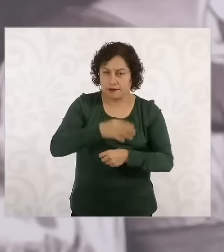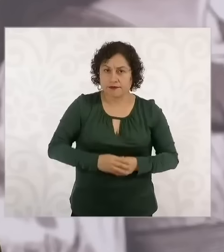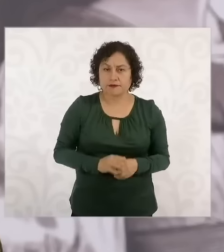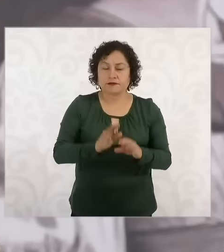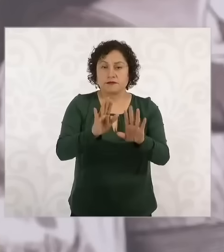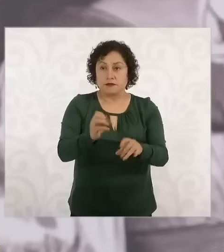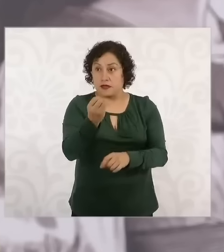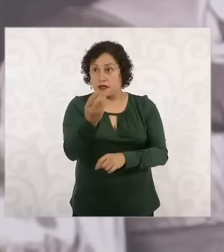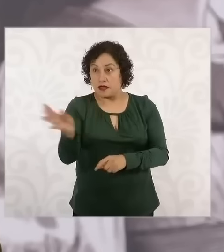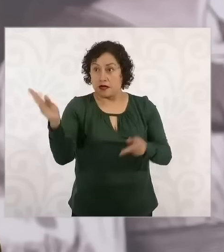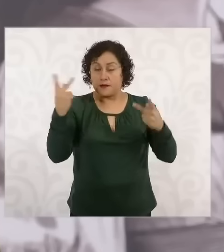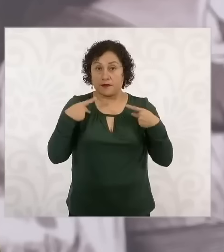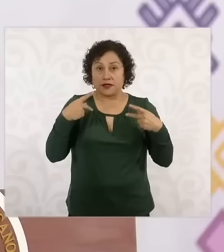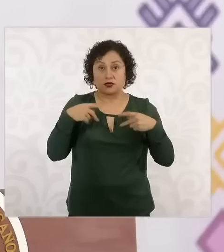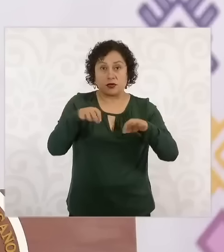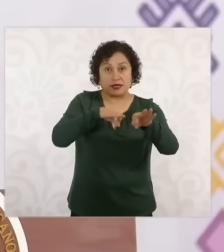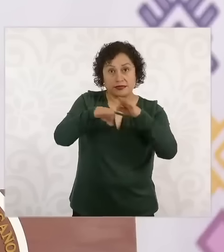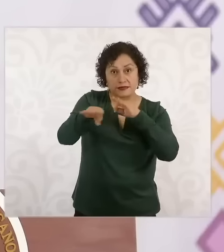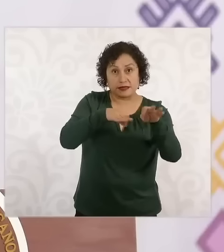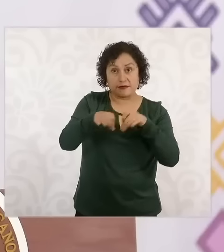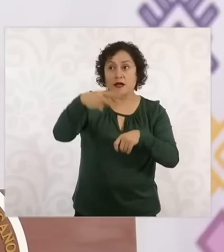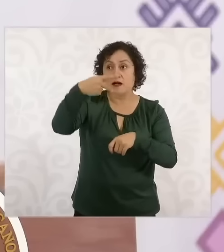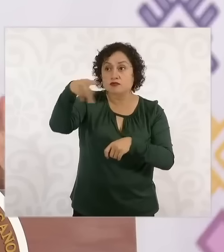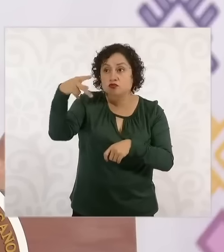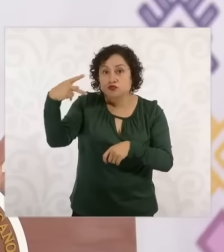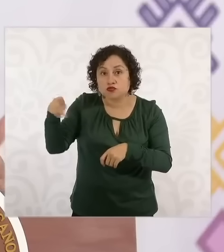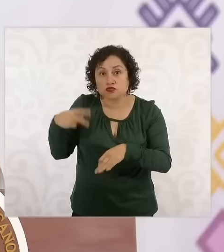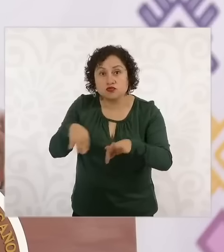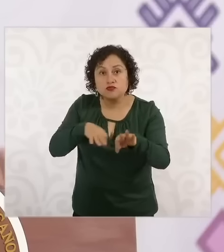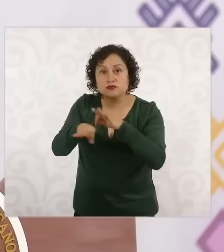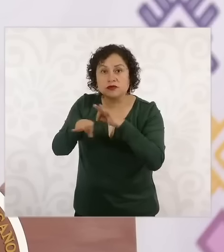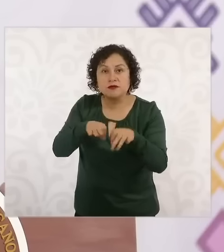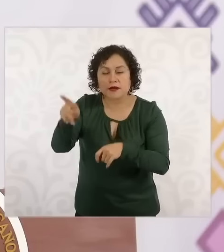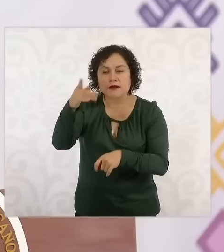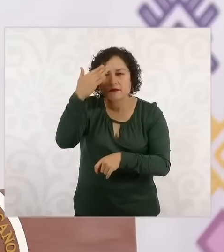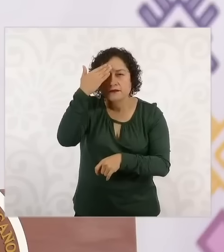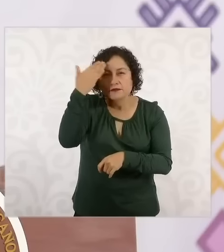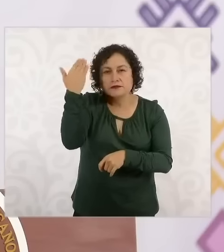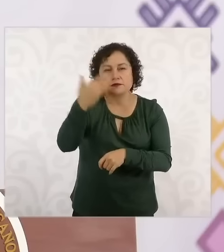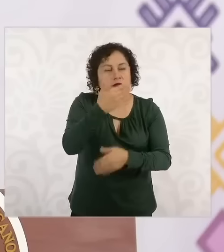va a derivar siempre en una seguridad en el paciente y en un mejor trato. Eh,